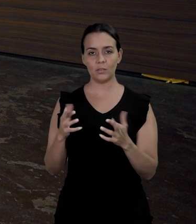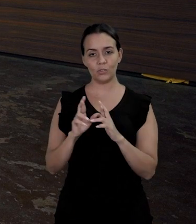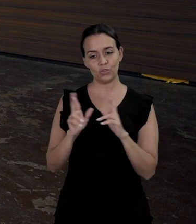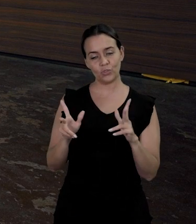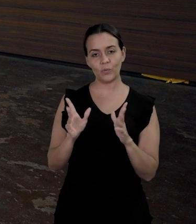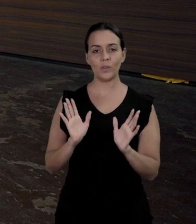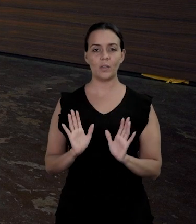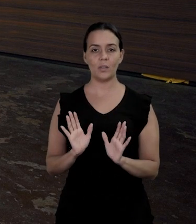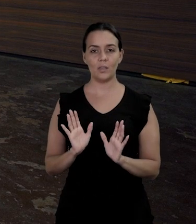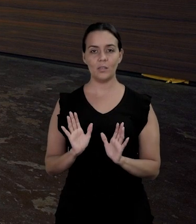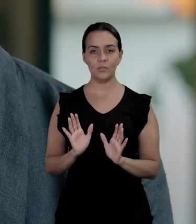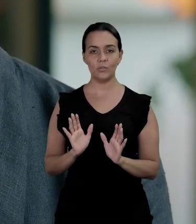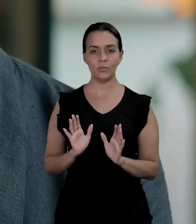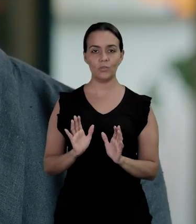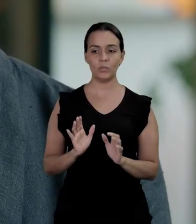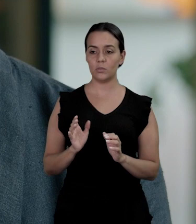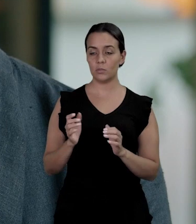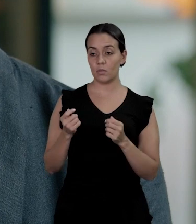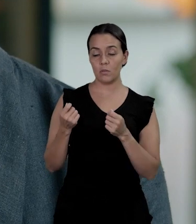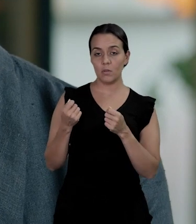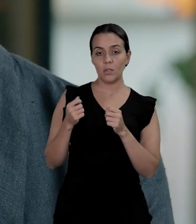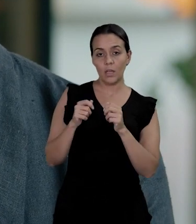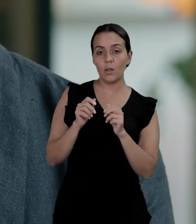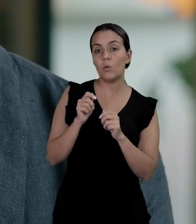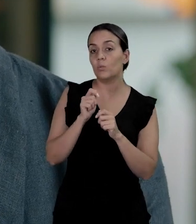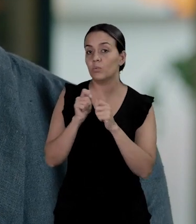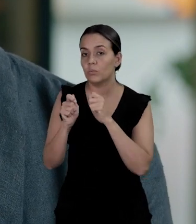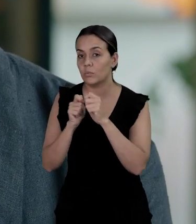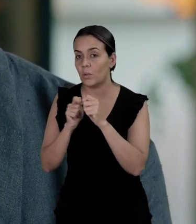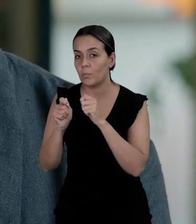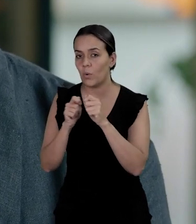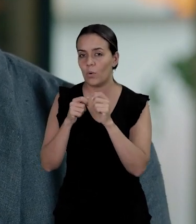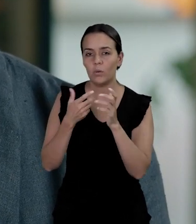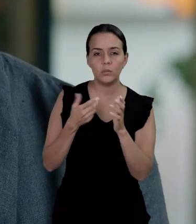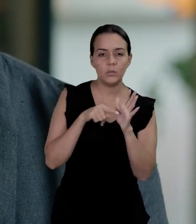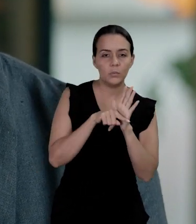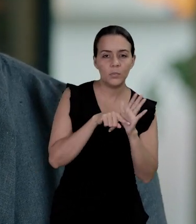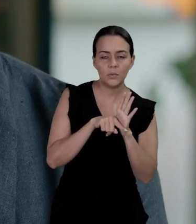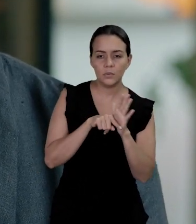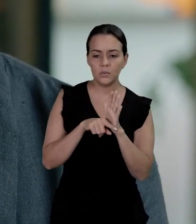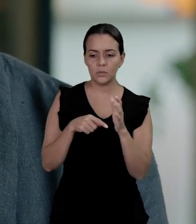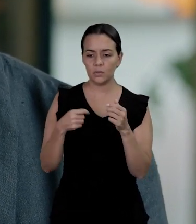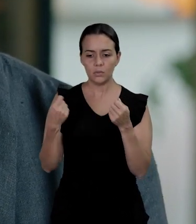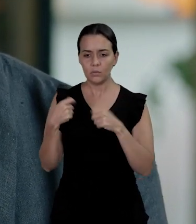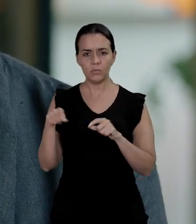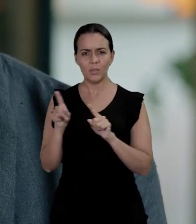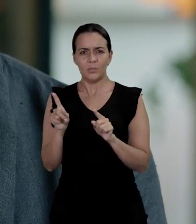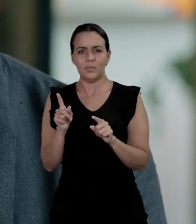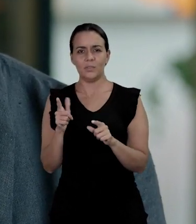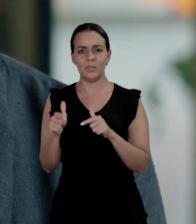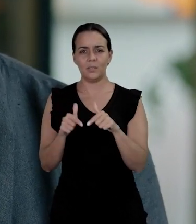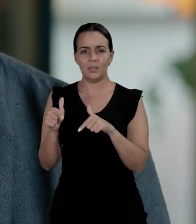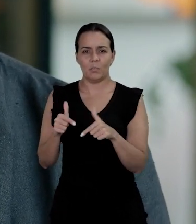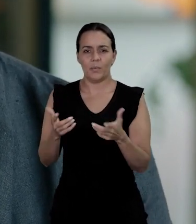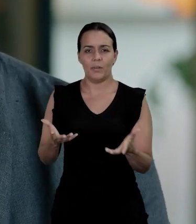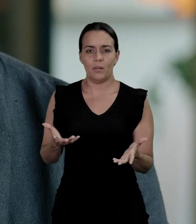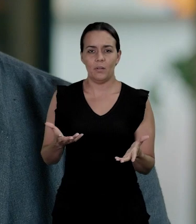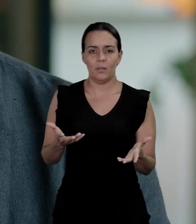não vai precisar mais. Eu fico muito, muito interessado e muito curioso, para saber qual o papel novo